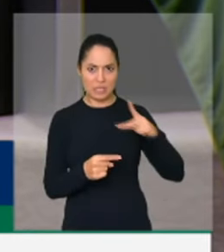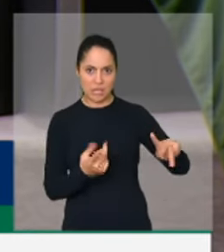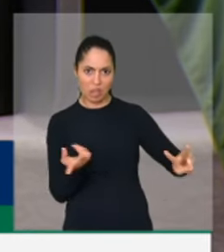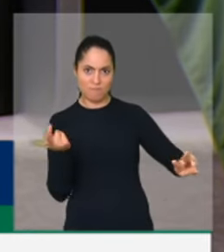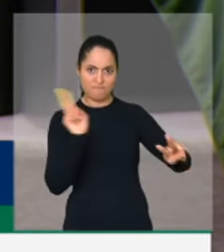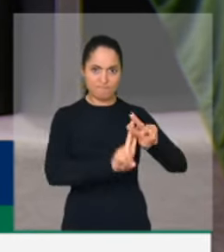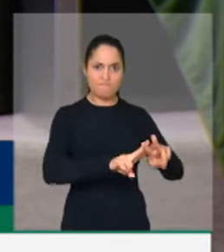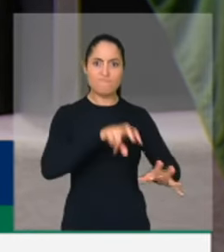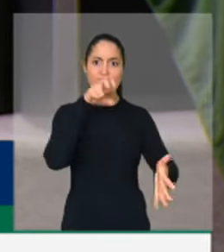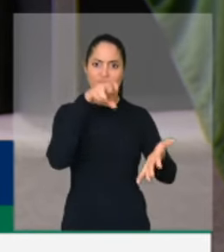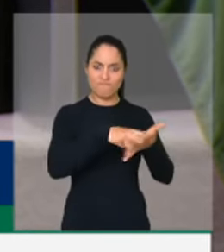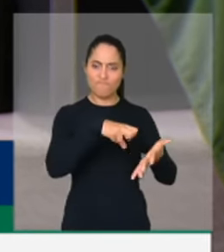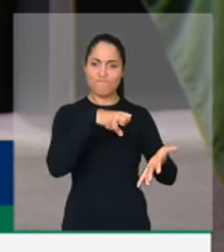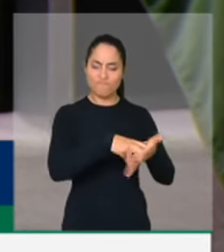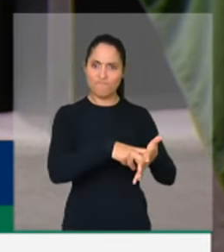NÃO SE LEMBRA AQUI DA